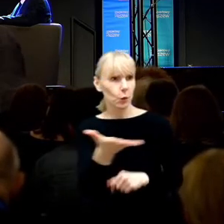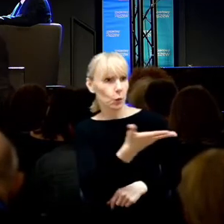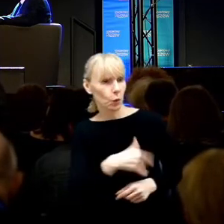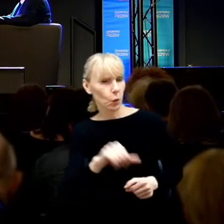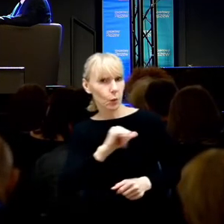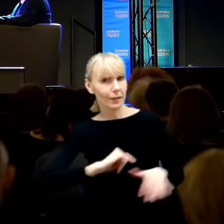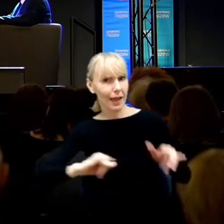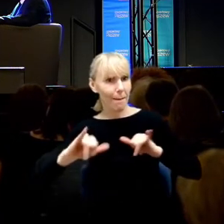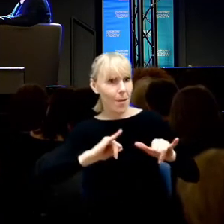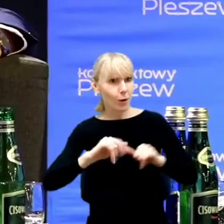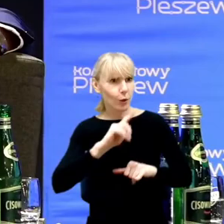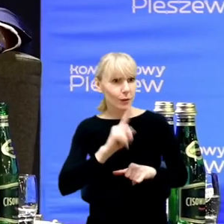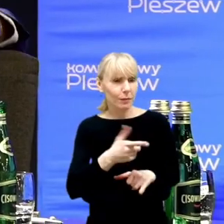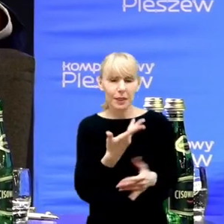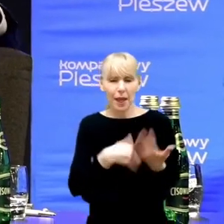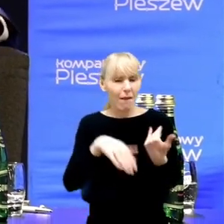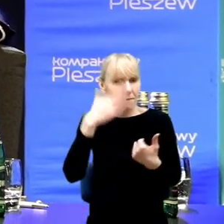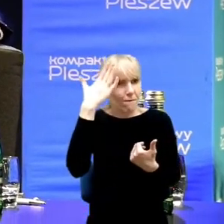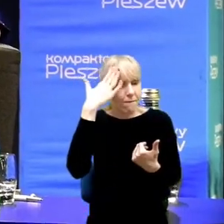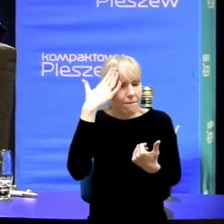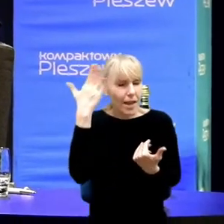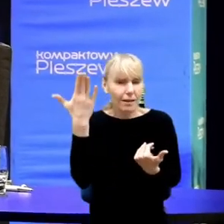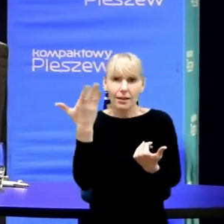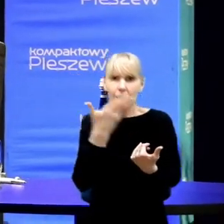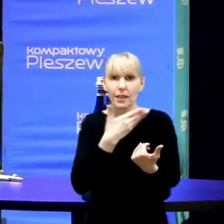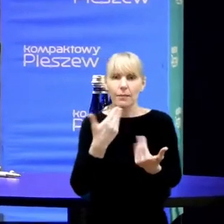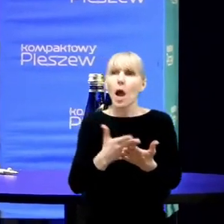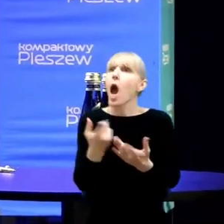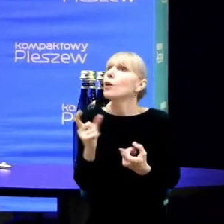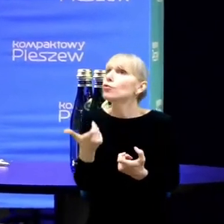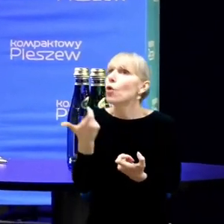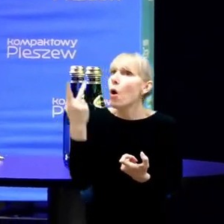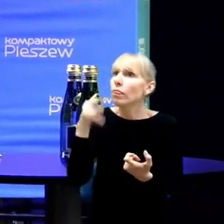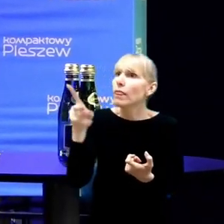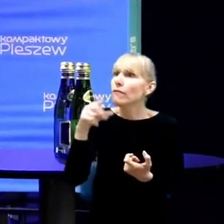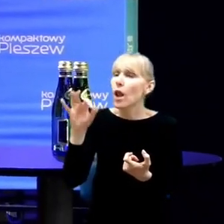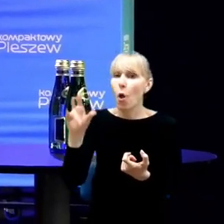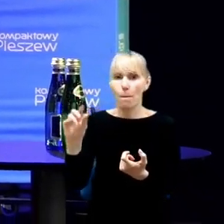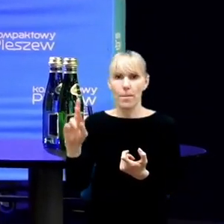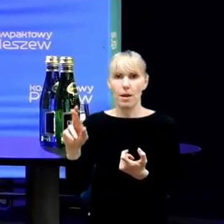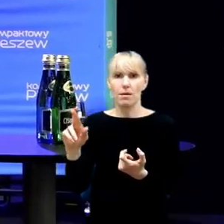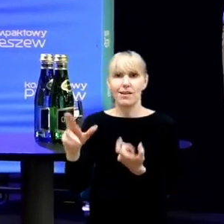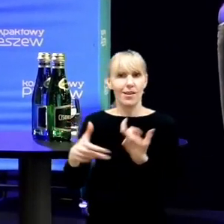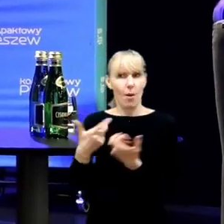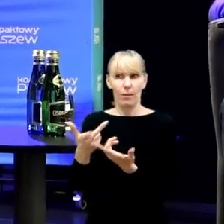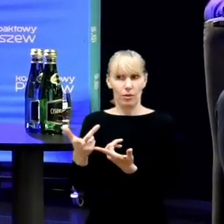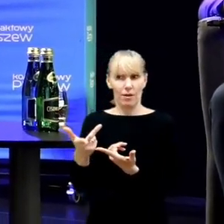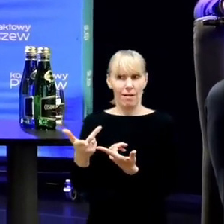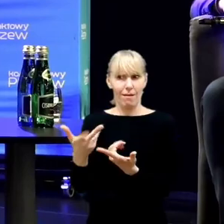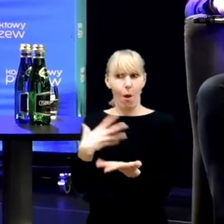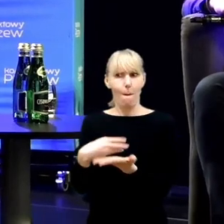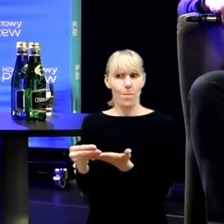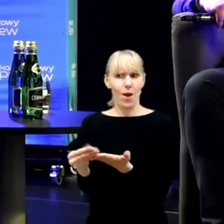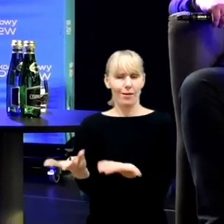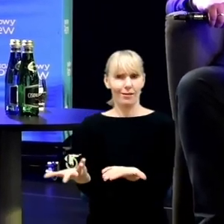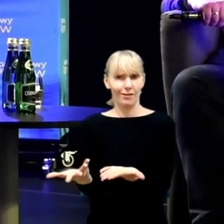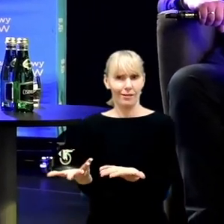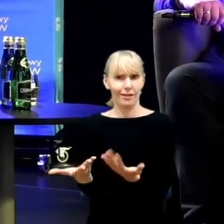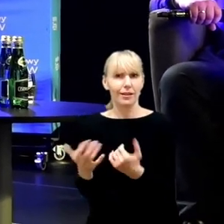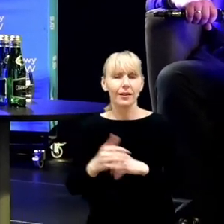co robi developer, że mu się opłaci. Że potrafi, ja już nie mówię, żeby dochodziło do takich patologii